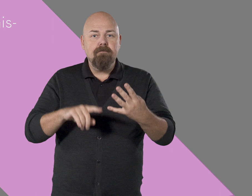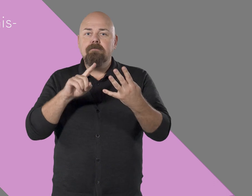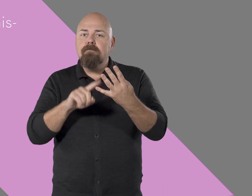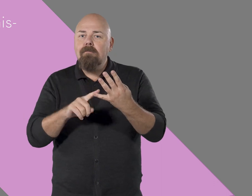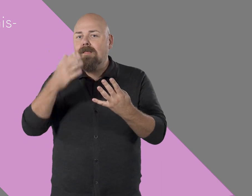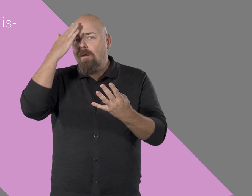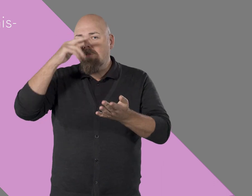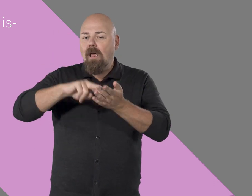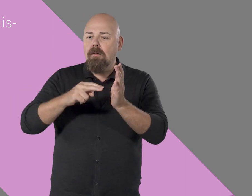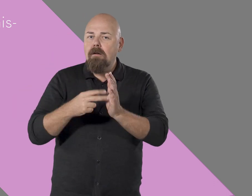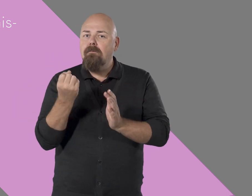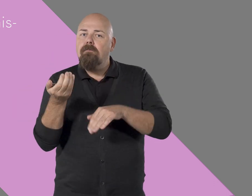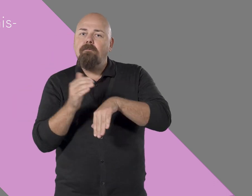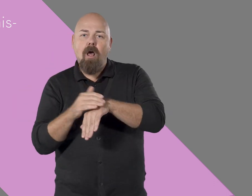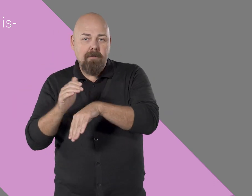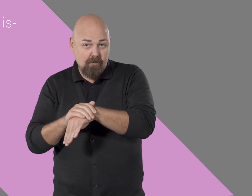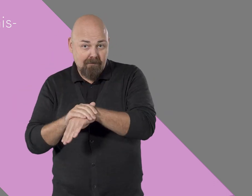sekä tietoteknisiä valmiuksia.